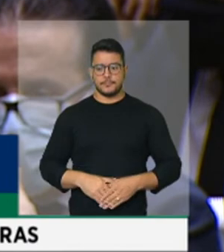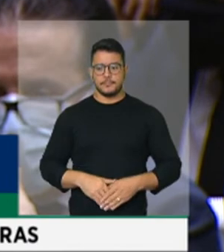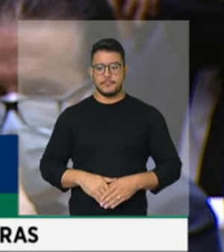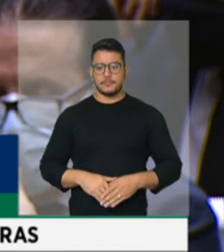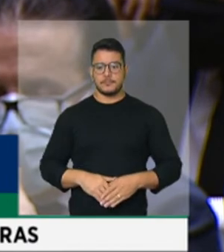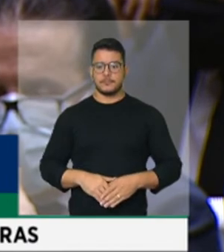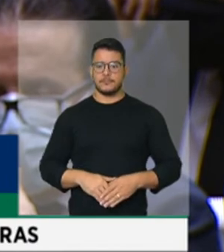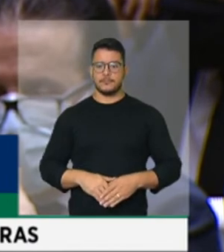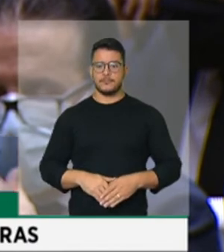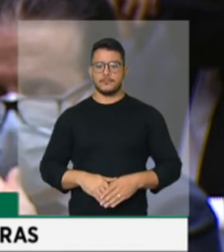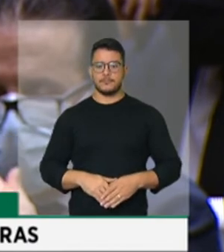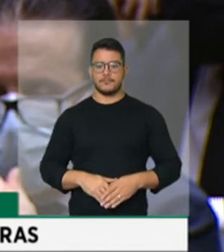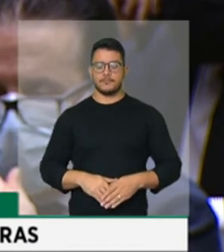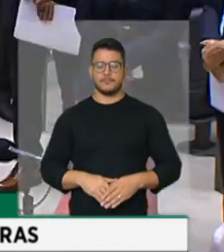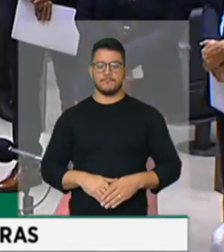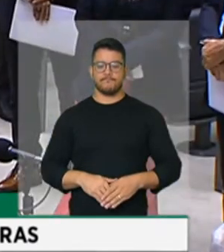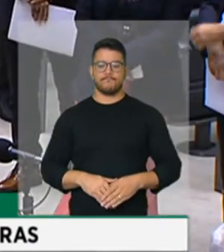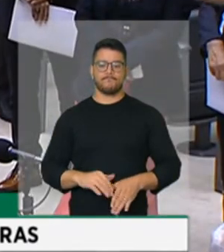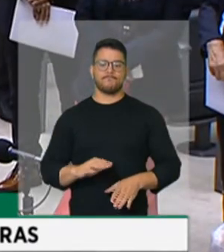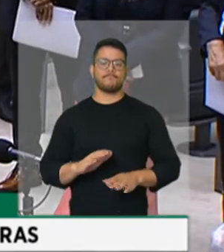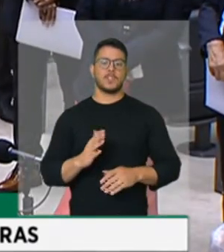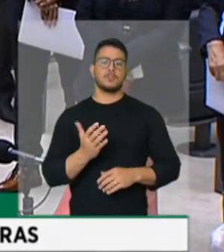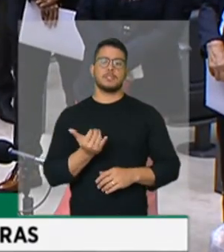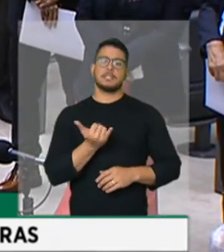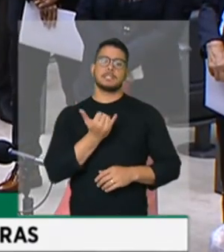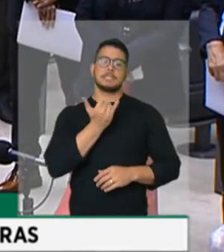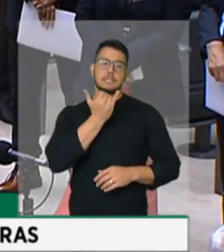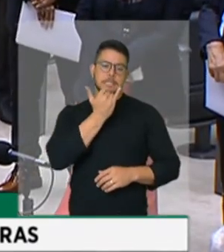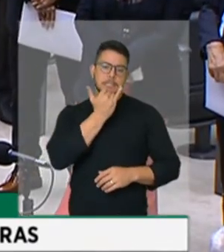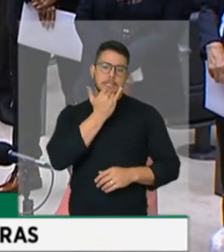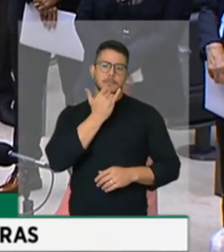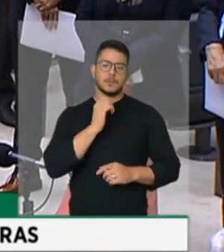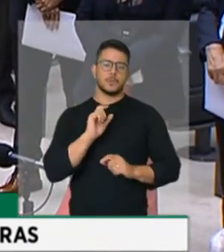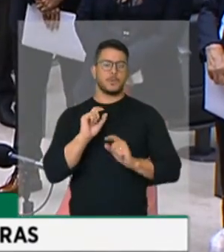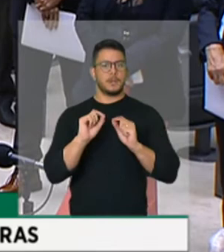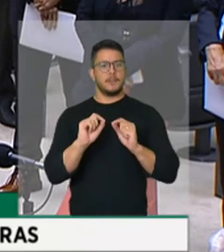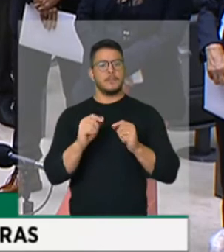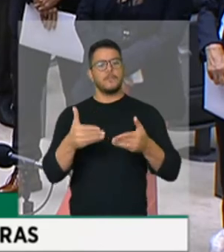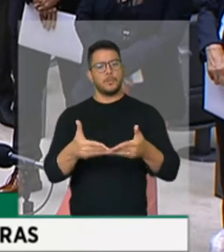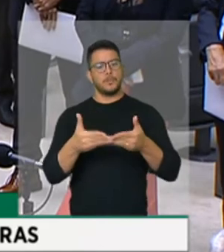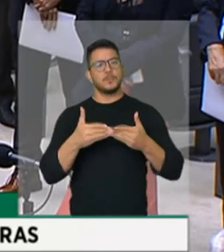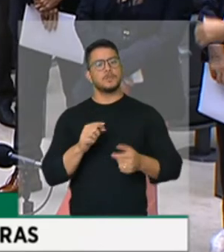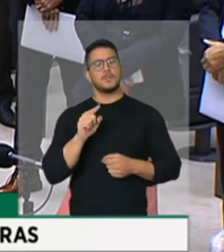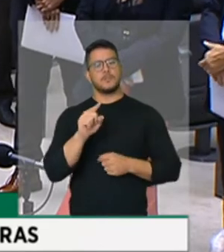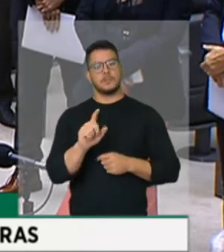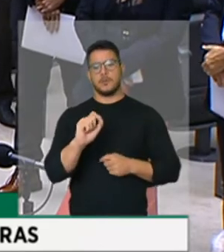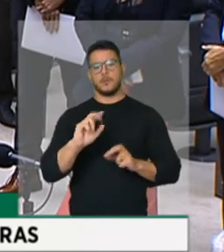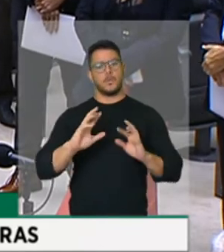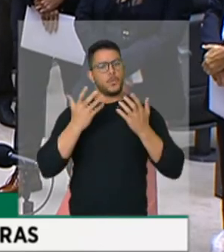ME DEIXA MENTIR. AGORA EU DESSA VEZ, DEPUTADO, VOU PERDOAR MAS PEÇO A VOSSA EXCELÊNCIA ENCARECIDAMENTE PORQUE NÃO QUERO TER UM INIMIGO AQUI SEQUER, QUE PROCURE SABER MINHA HISTÓRIA,